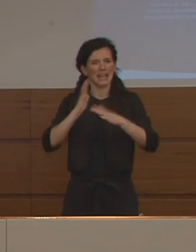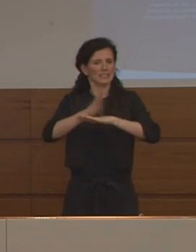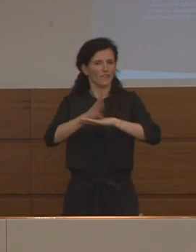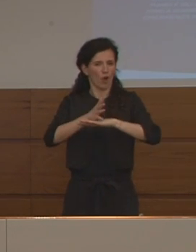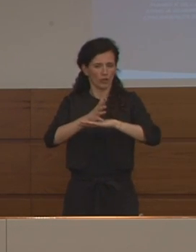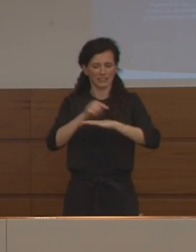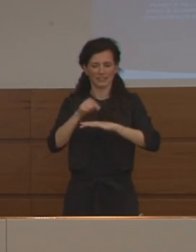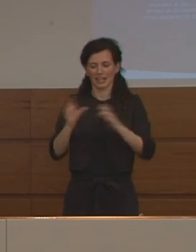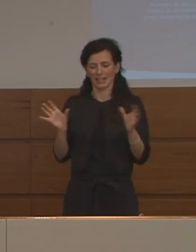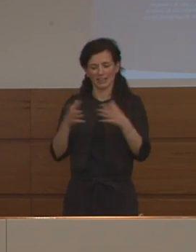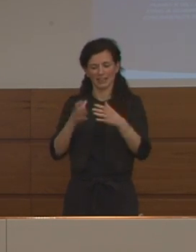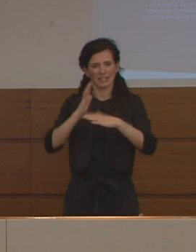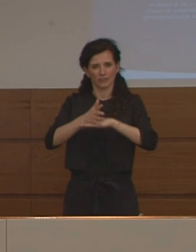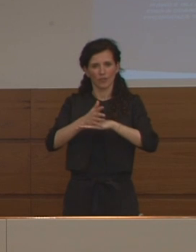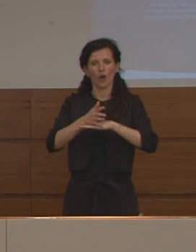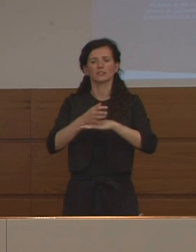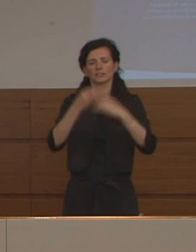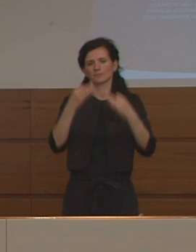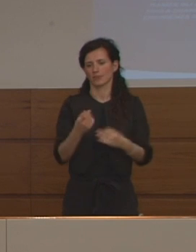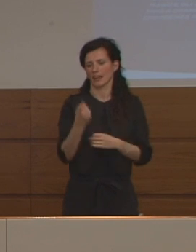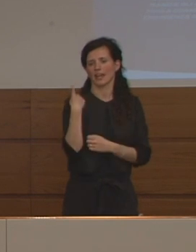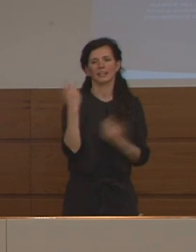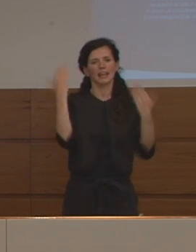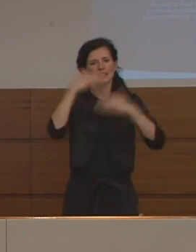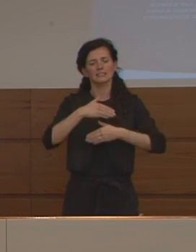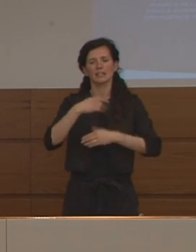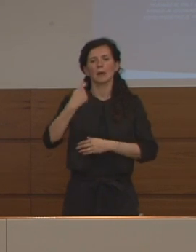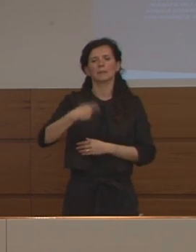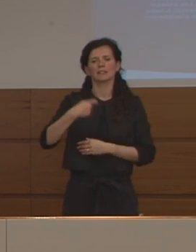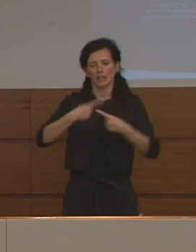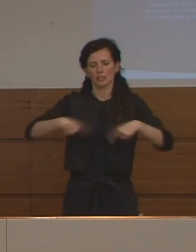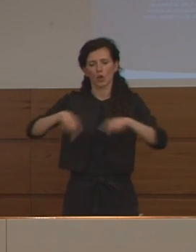Ieri sera c'è stata con il Presidente del Consiglio dei Ministri la prima riunione